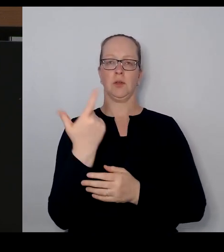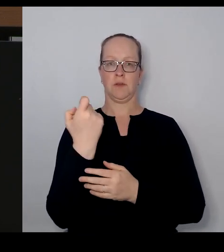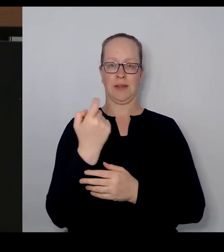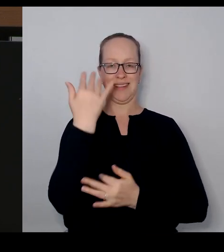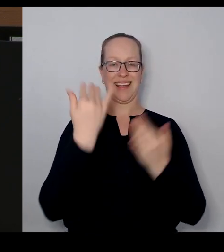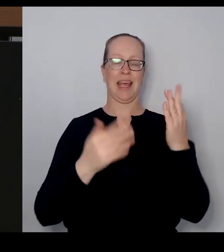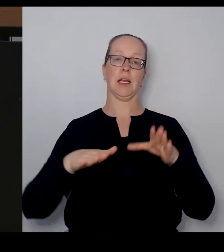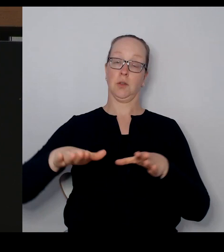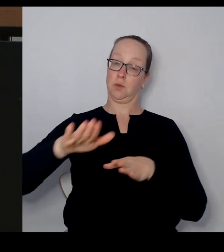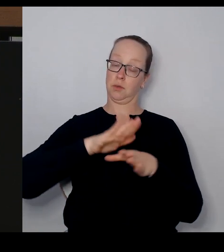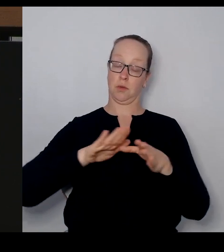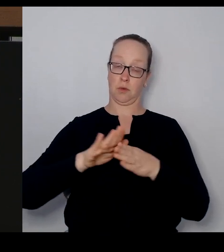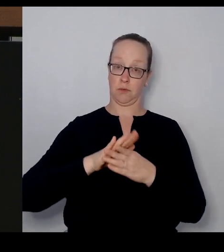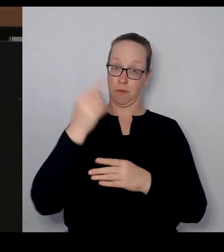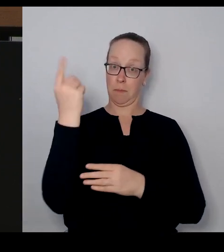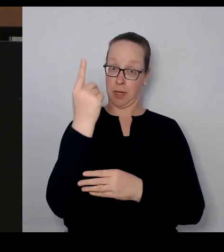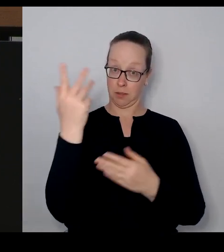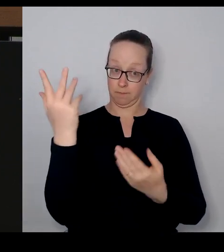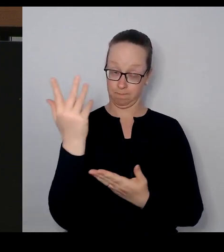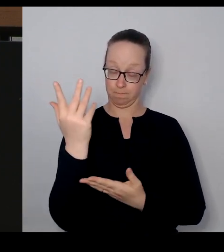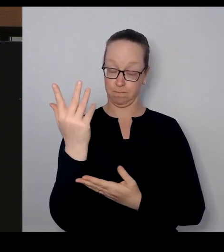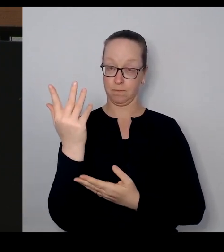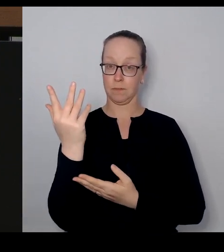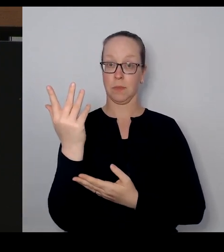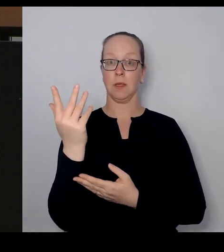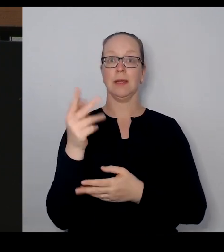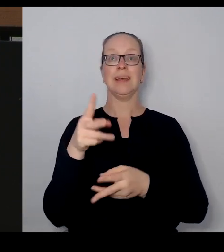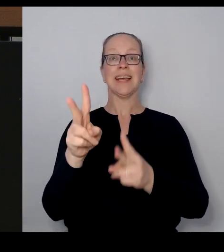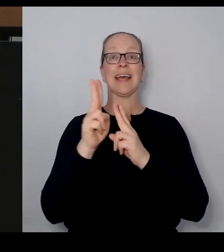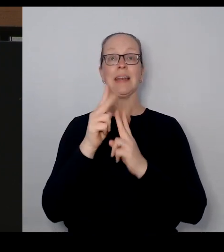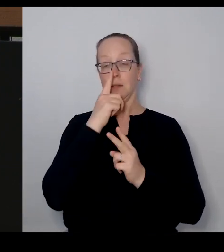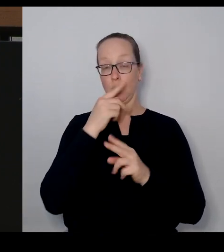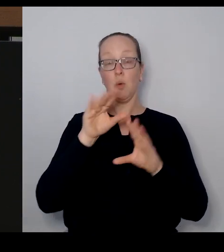verwendet und hätten dafür zeitnah ausgegeben werden müssen